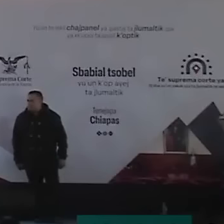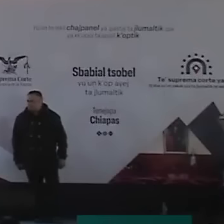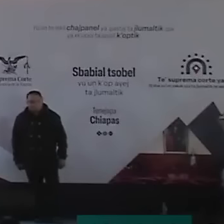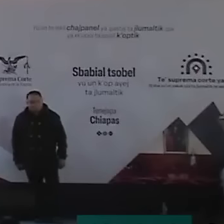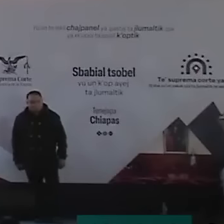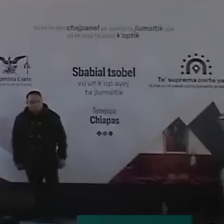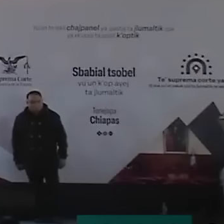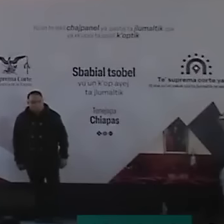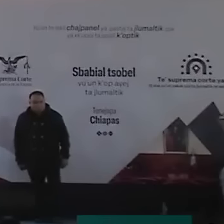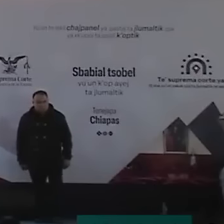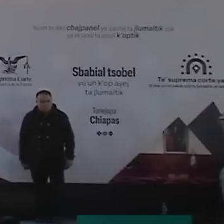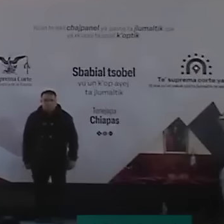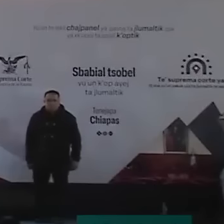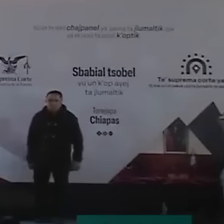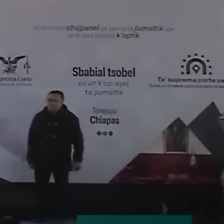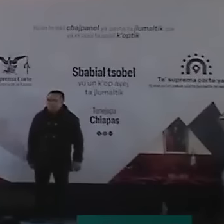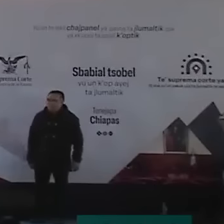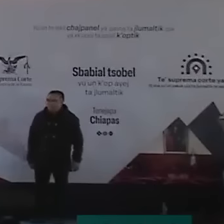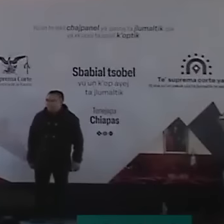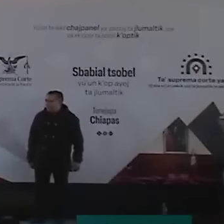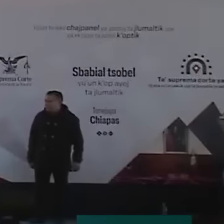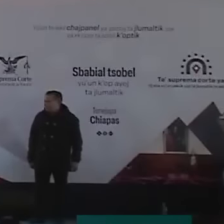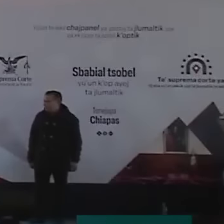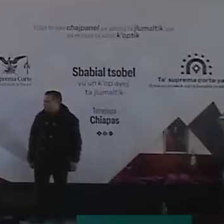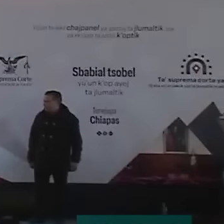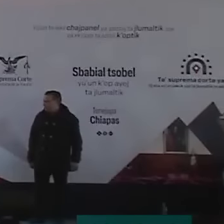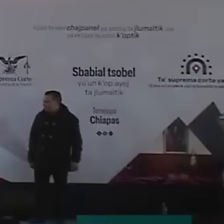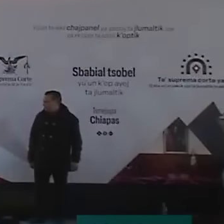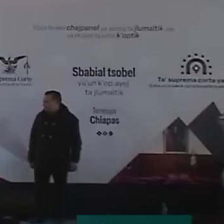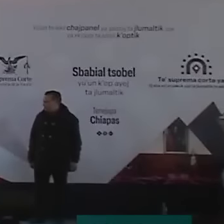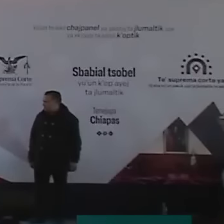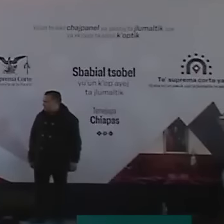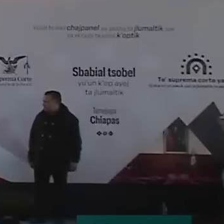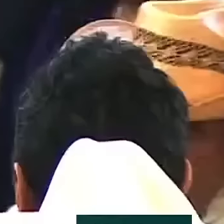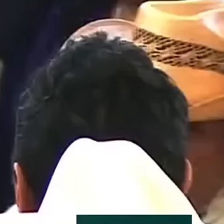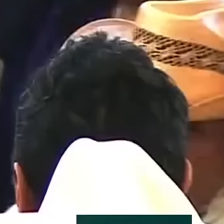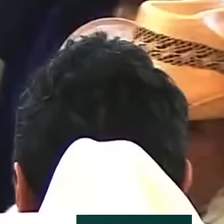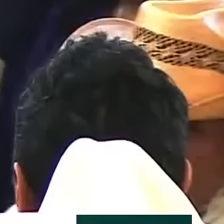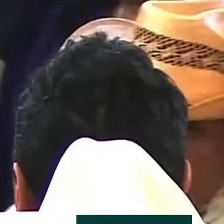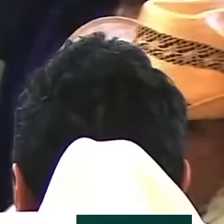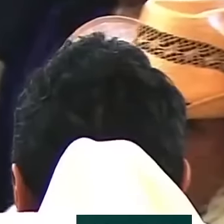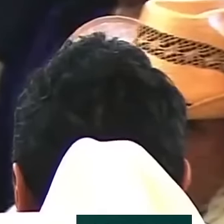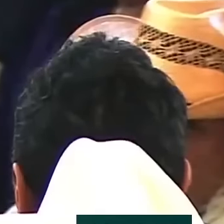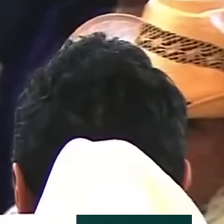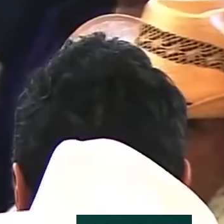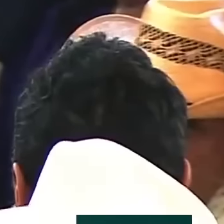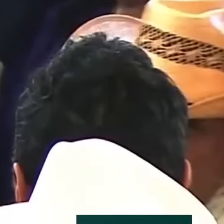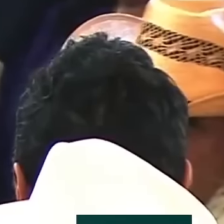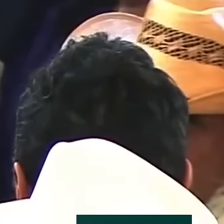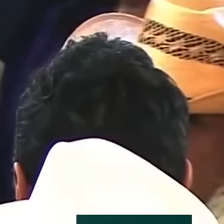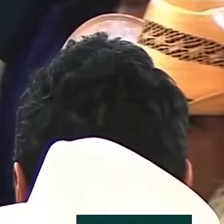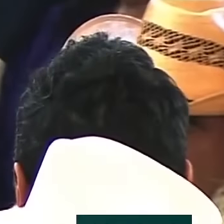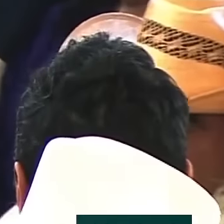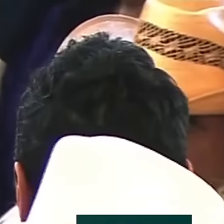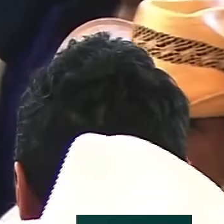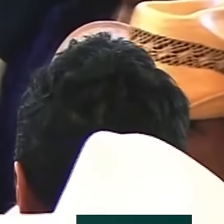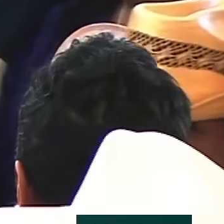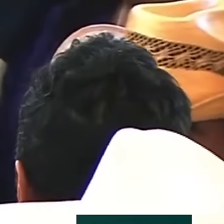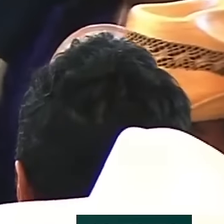Laata nael lael